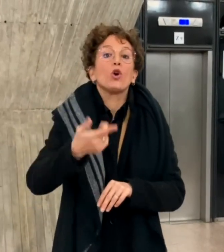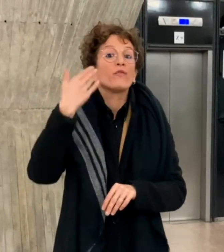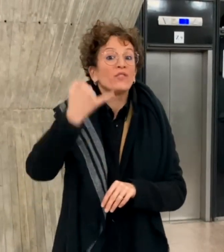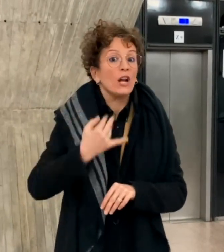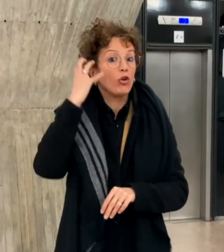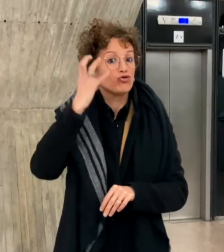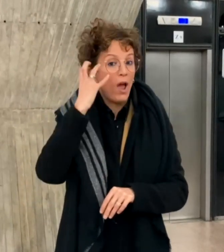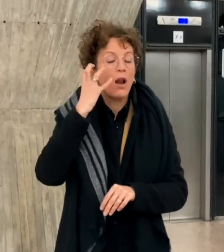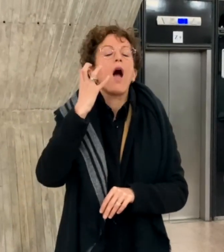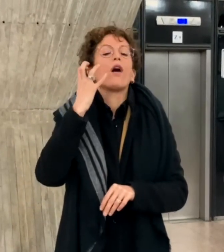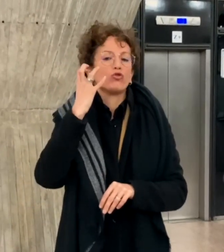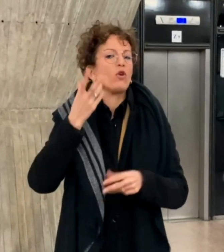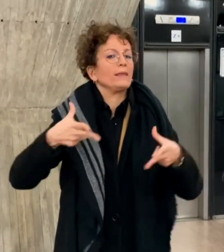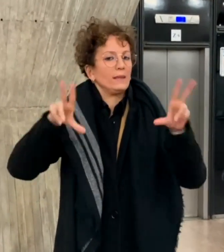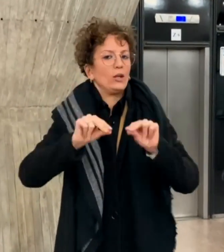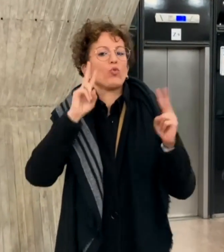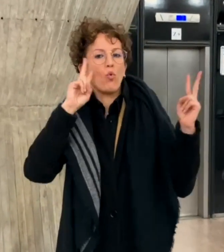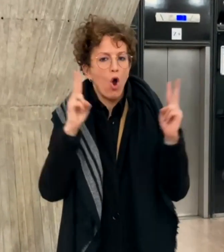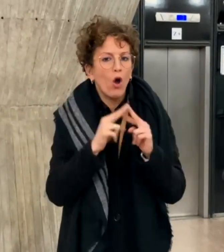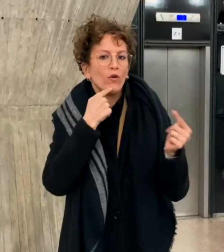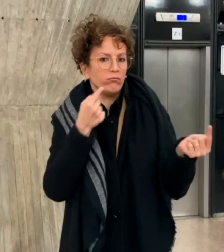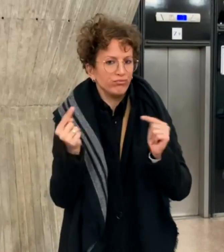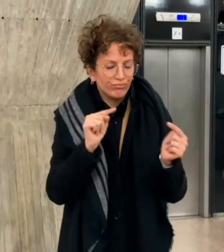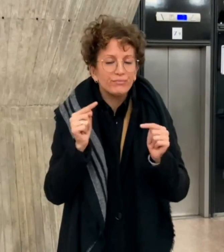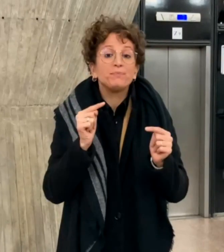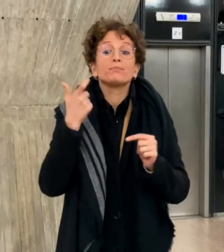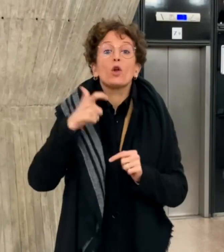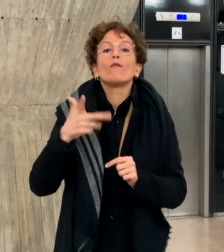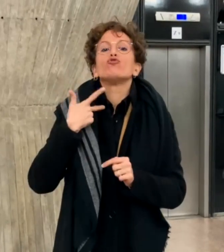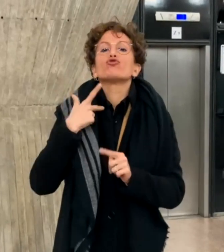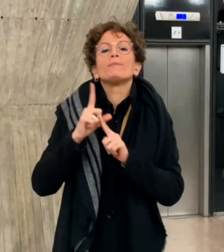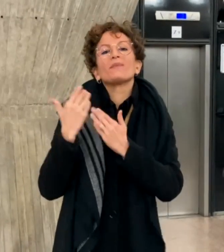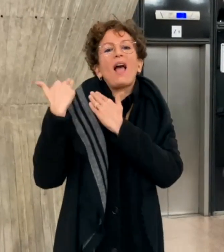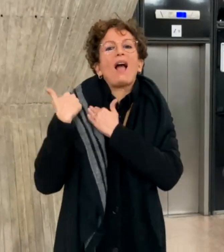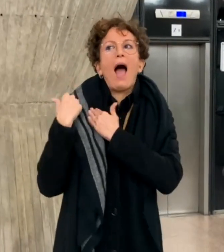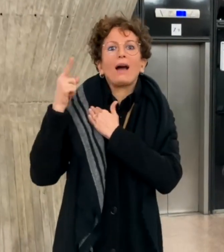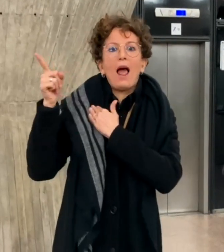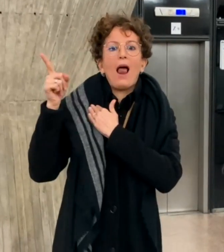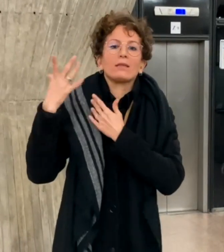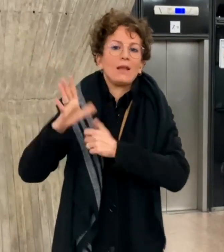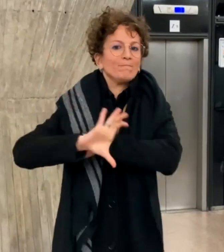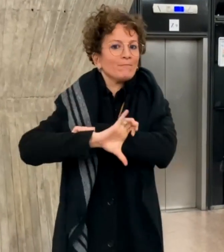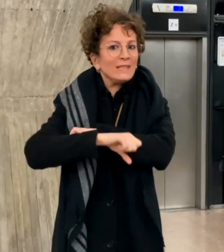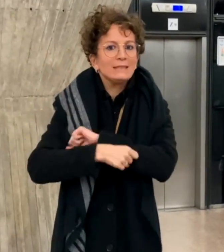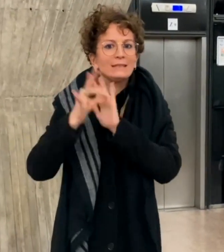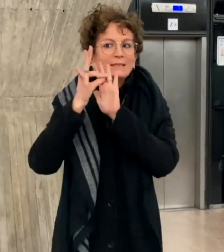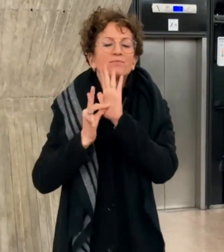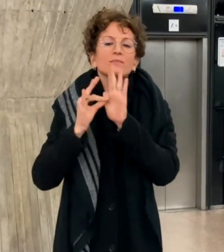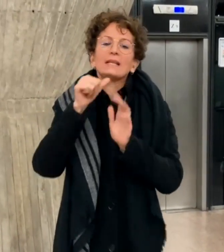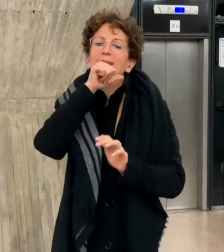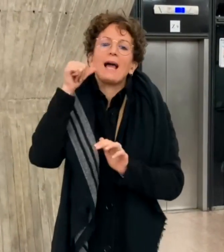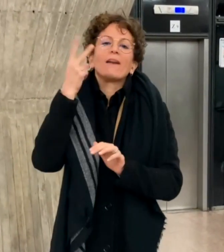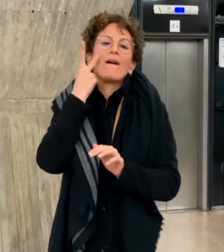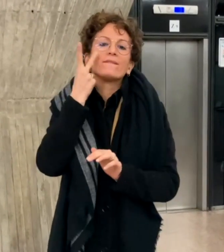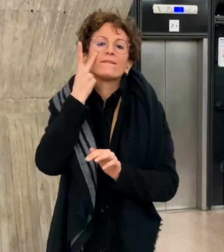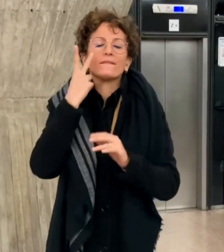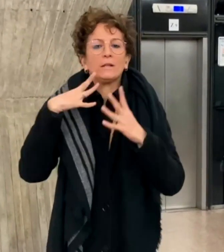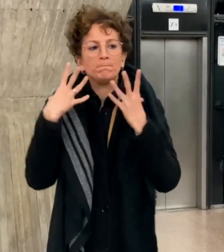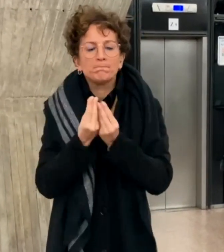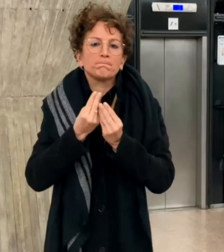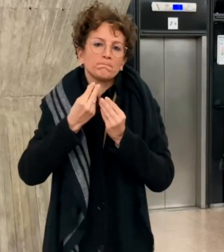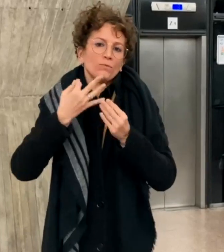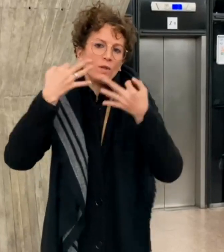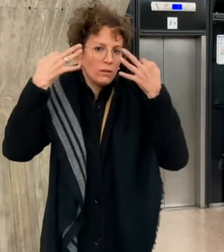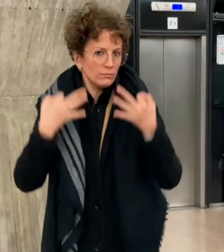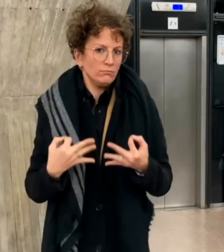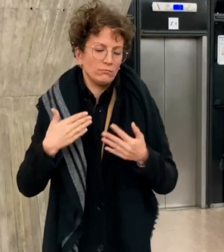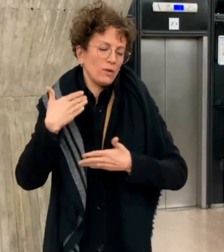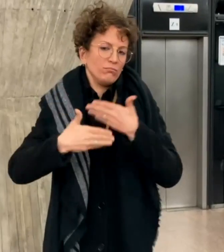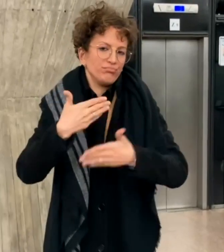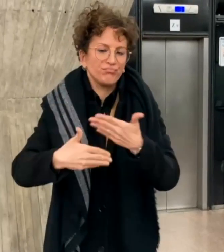A fine gennaio ci sarà un nuovo incontro con l'INPS, in vista delle disposizioni del Garante e della nuova disciplina rispetto alla quale occorrerà capire come procedere.